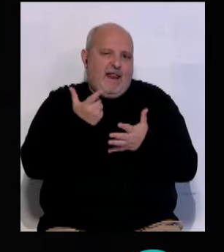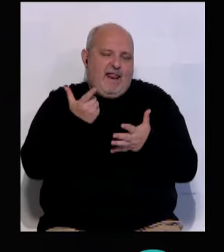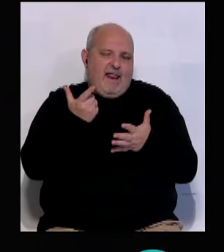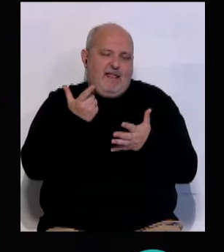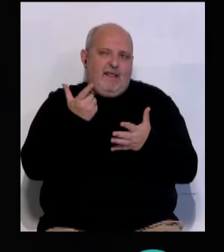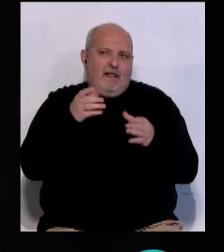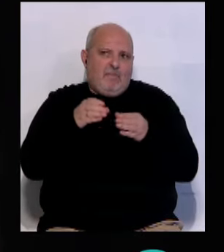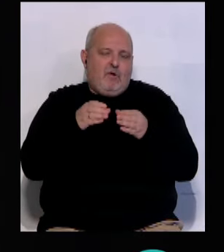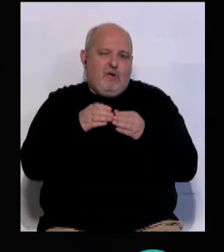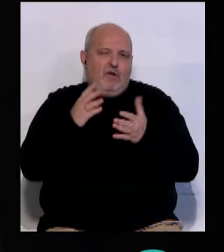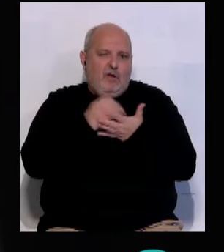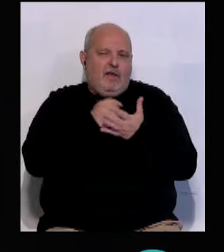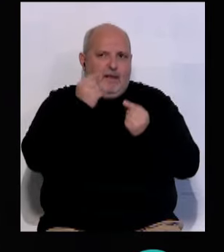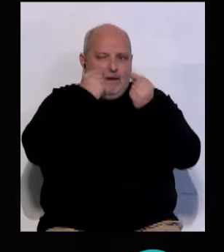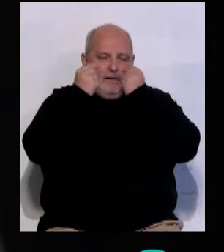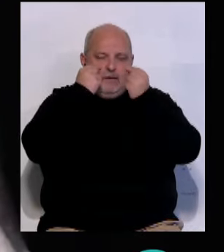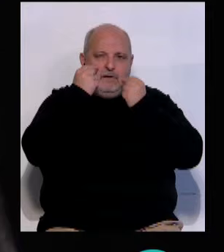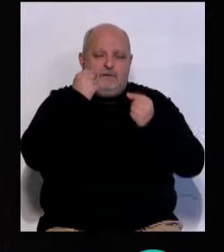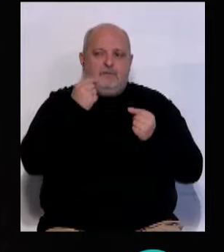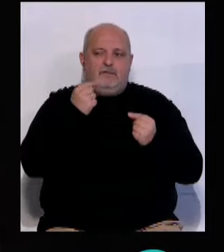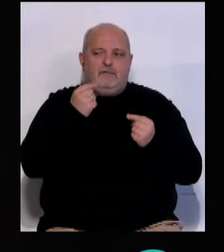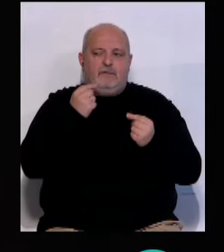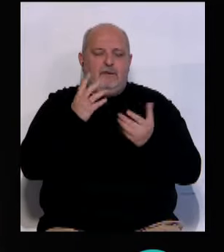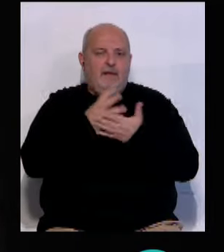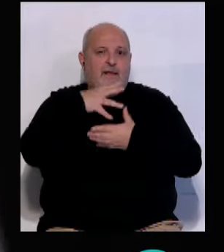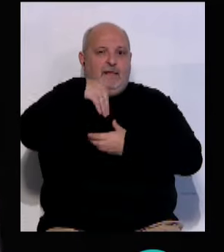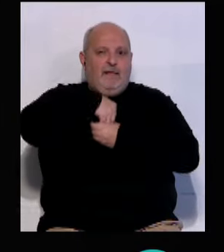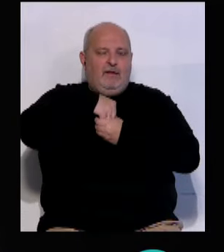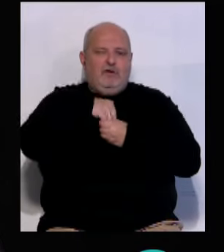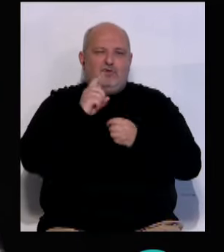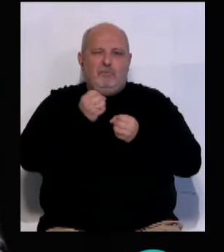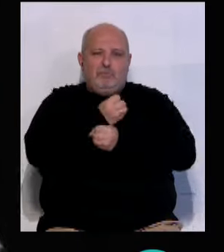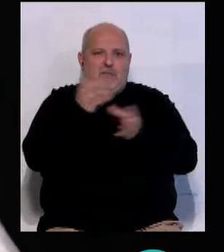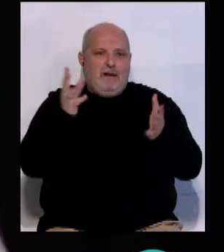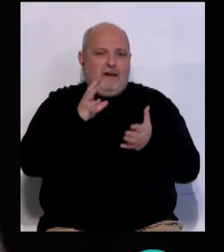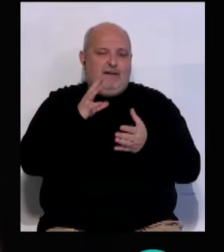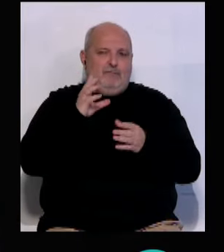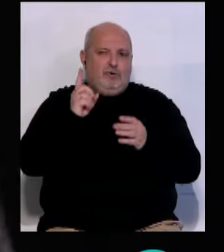equipo y en todos los sitios Oye que si se habla algo se habla internamente que las habló se pido